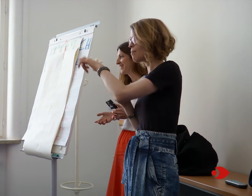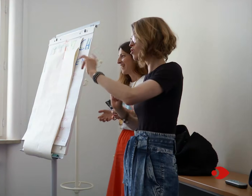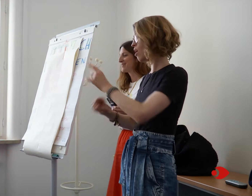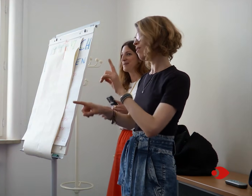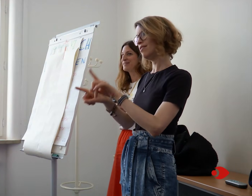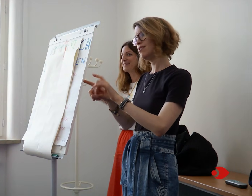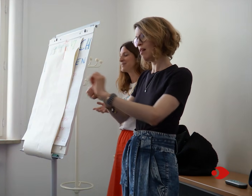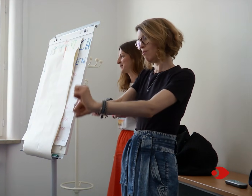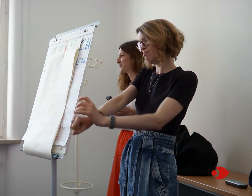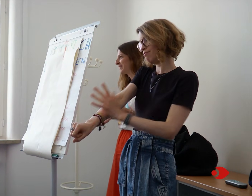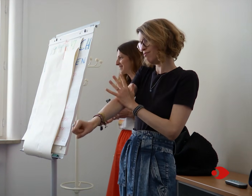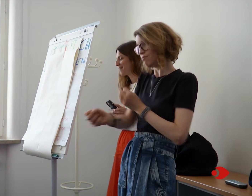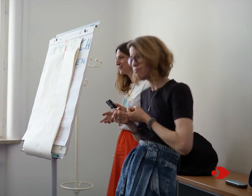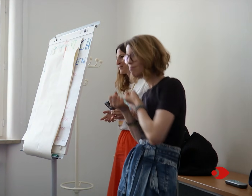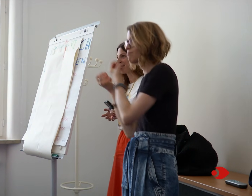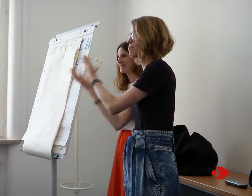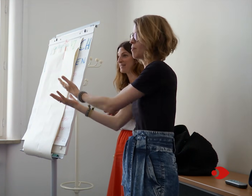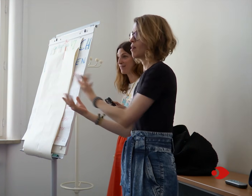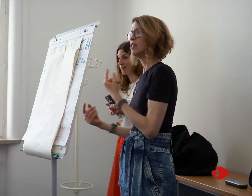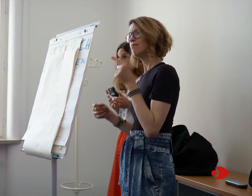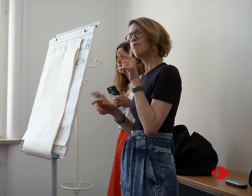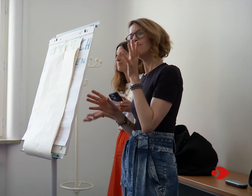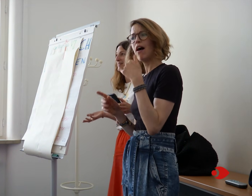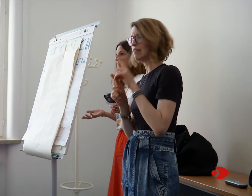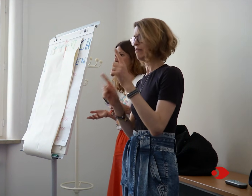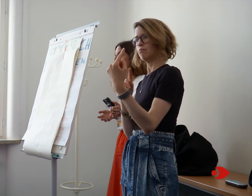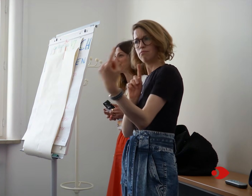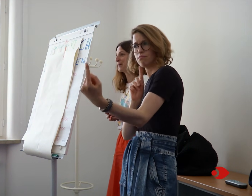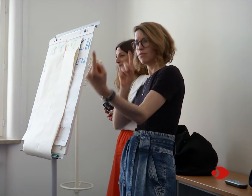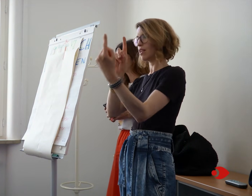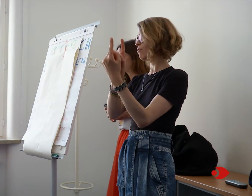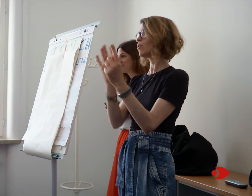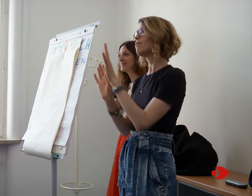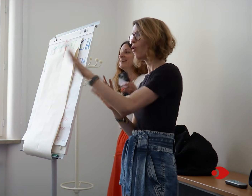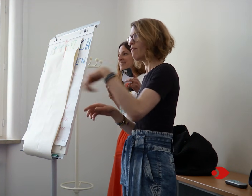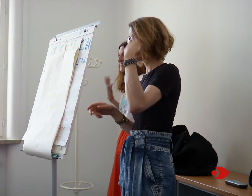Also Menschen, die diese Person nicht treffen, sondern die euren Film sehen, eure Aufnahmen.